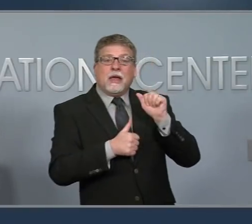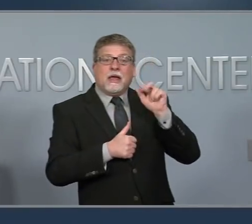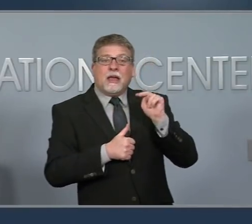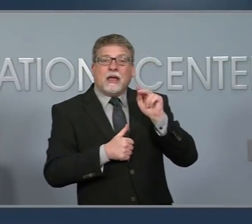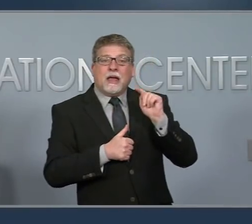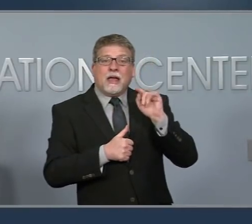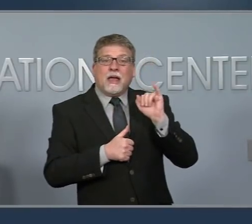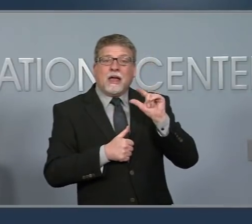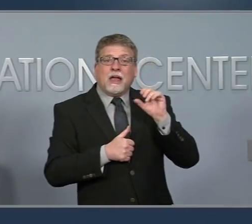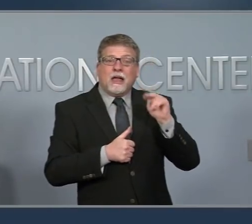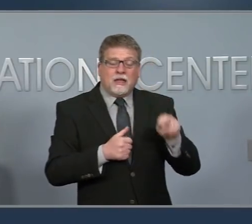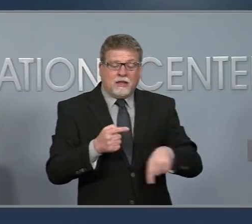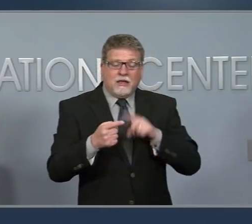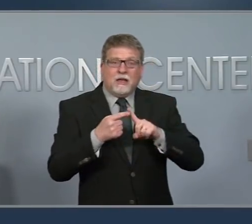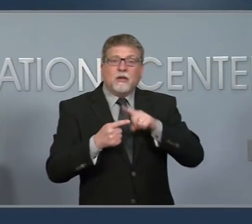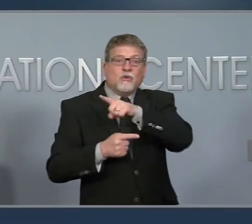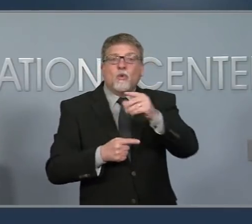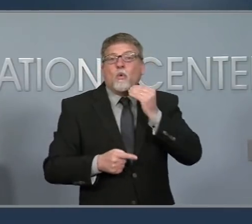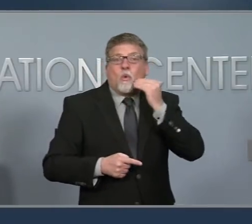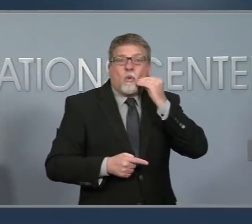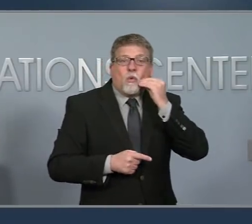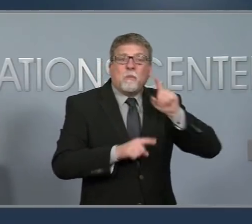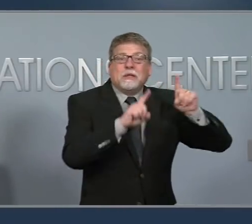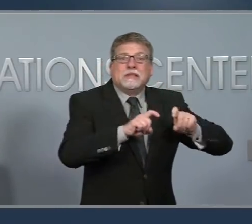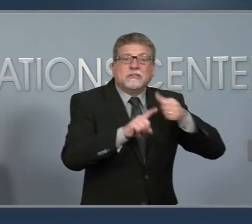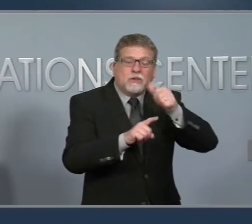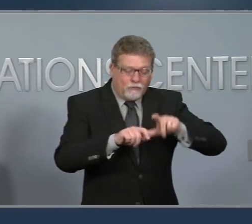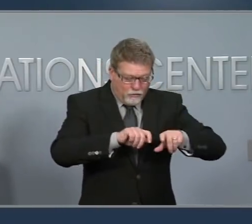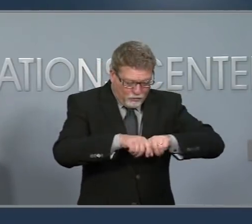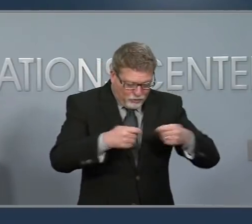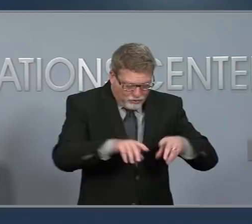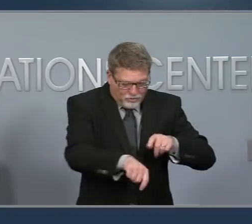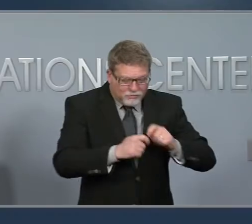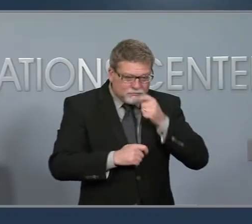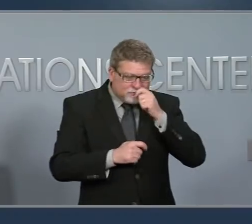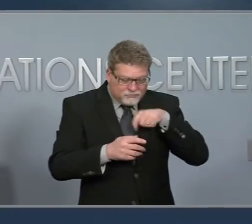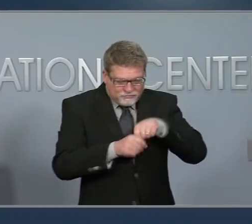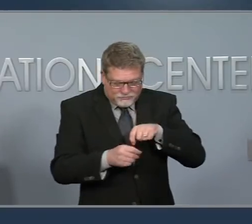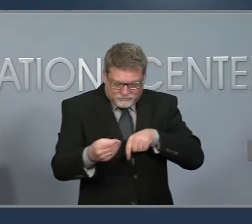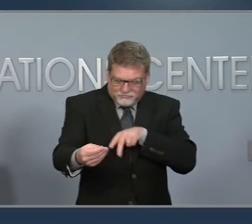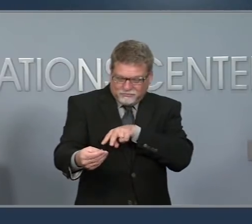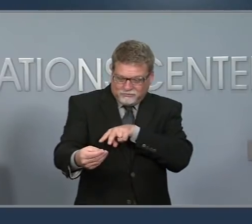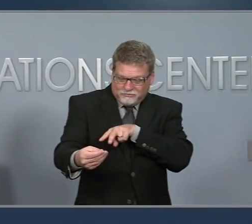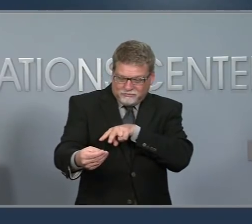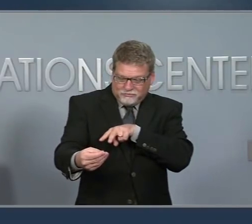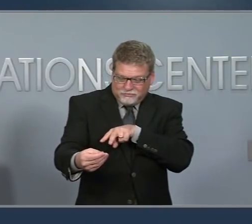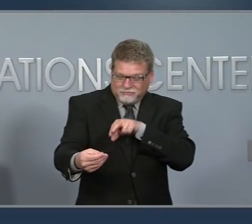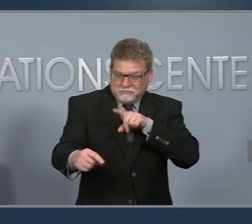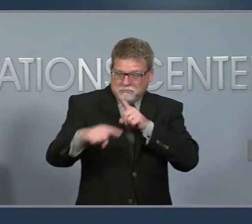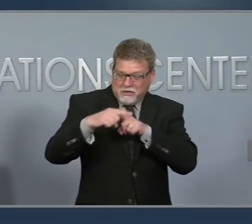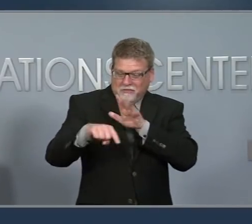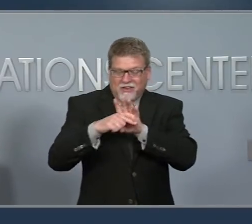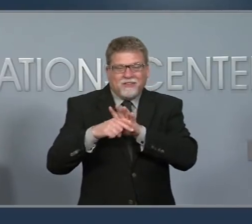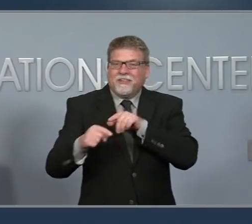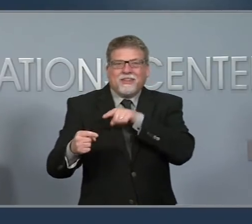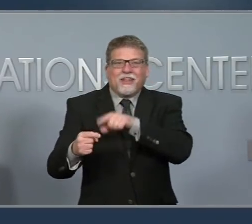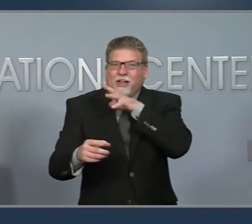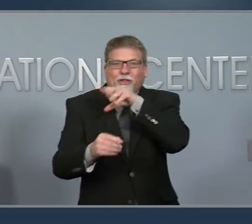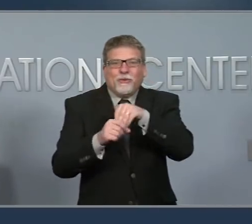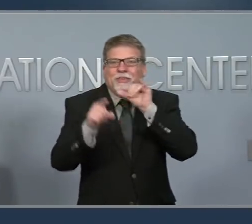que esta gráfica muestra